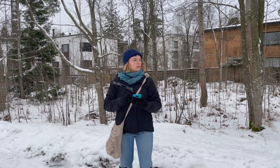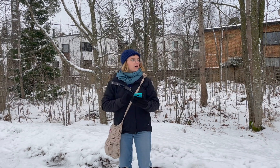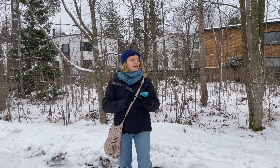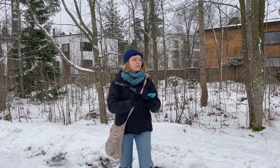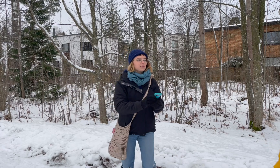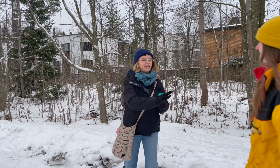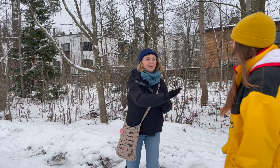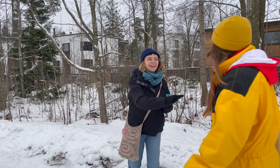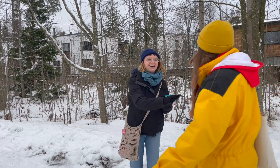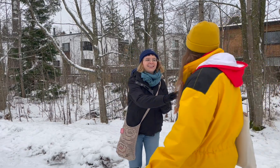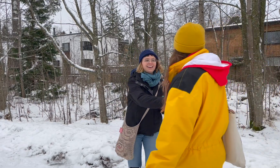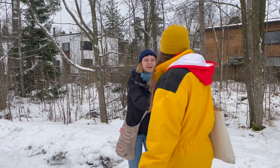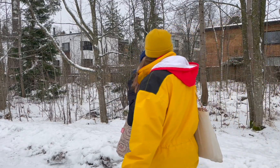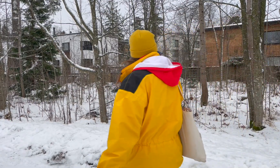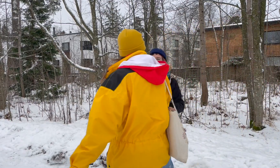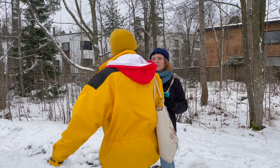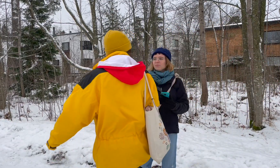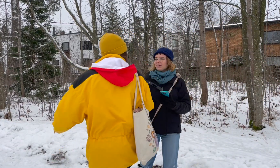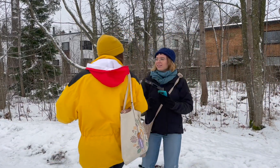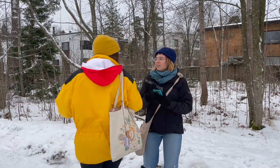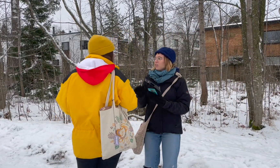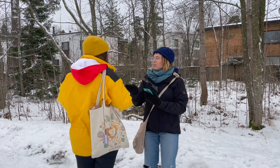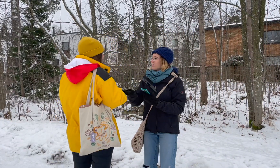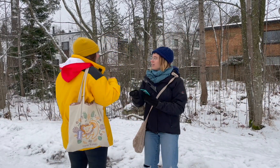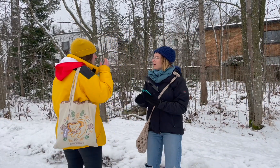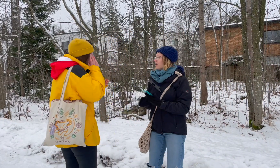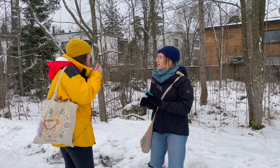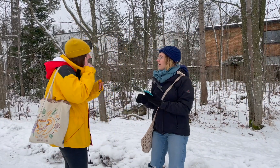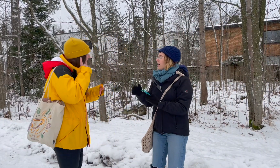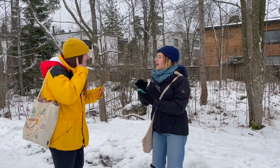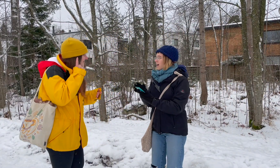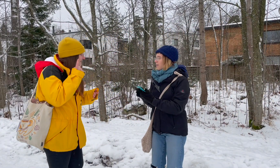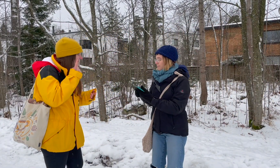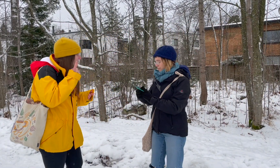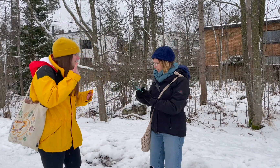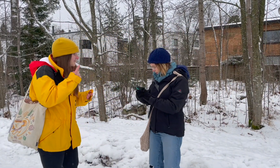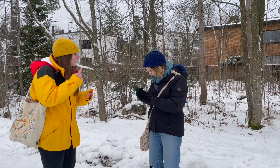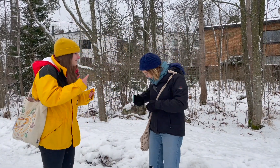Anteeksi, mutta tiedätkö missä bussipysäkki on? Pahoittelut, en kuule.